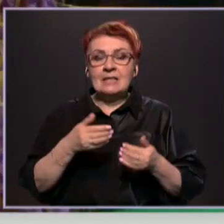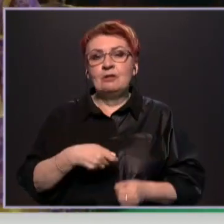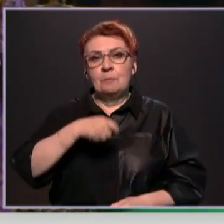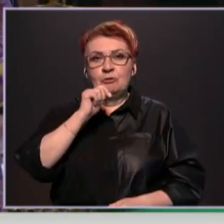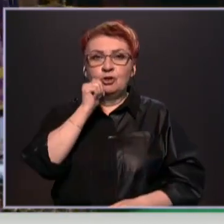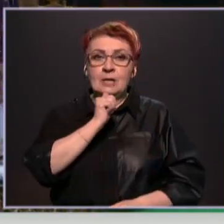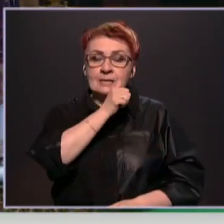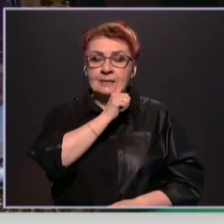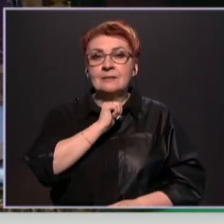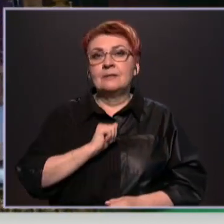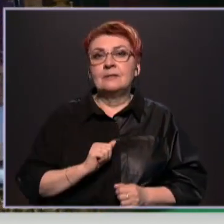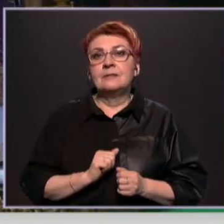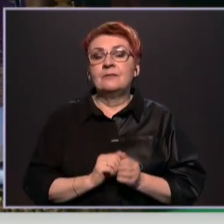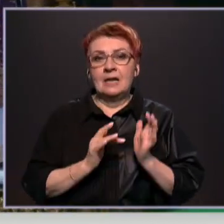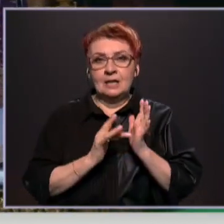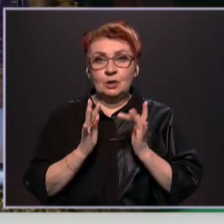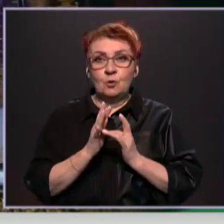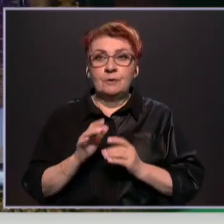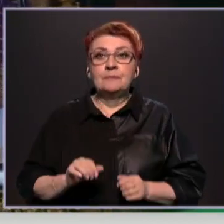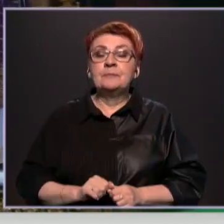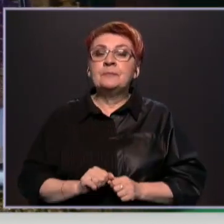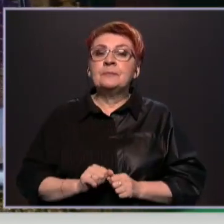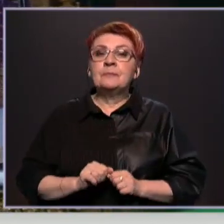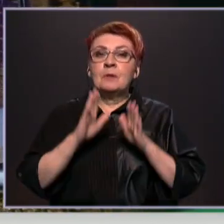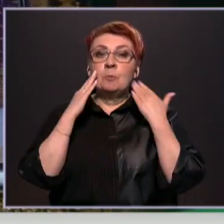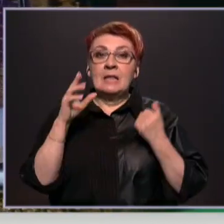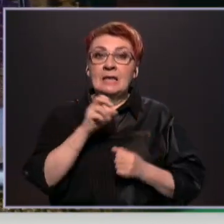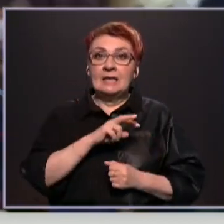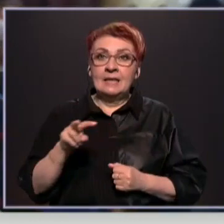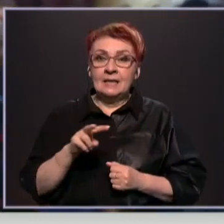святейший Патриарх Кирилл совершил божественную литургию Святителя Василия Великого наиболее